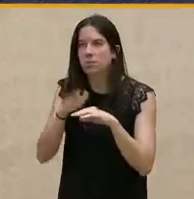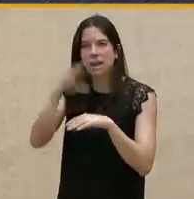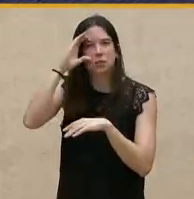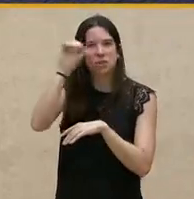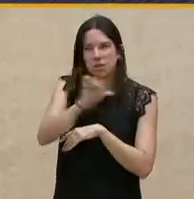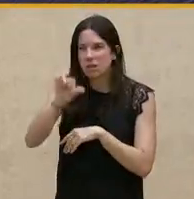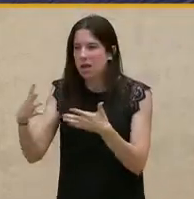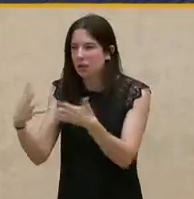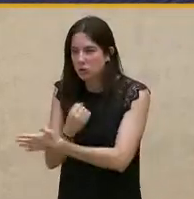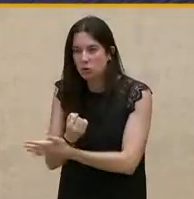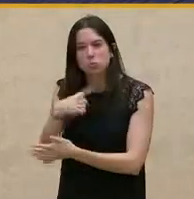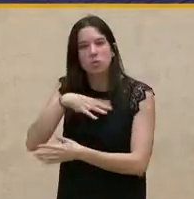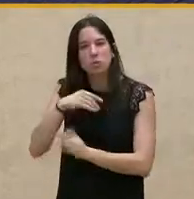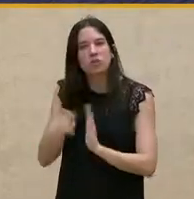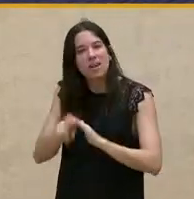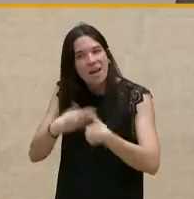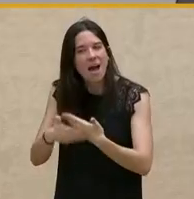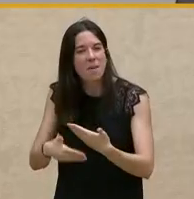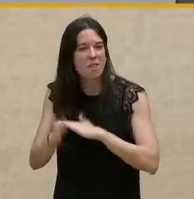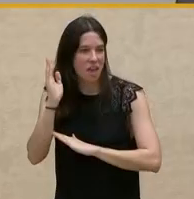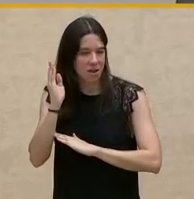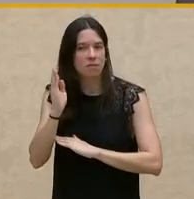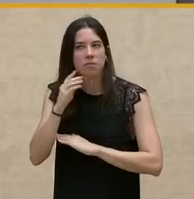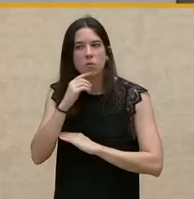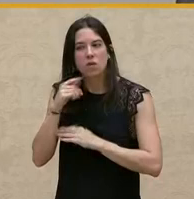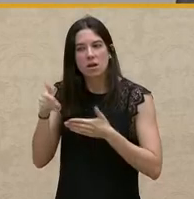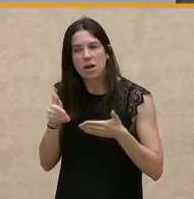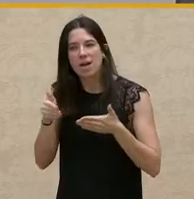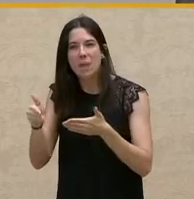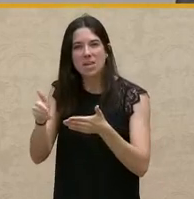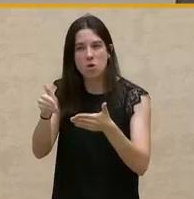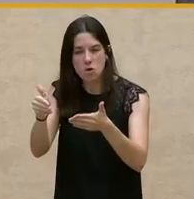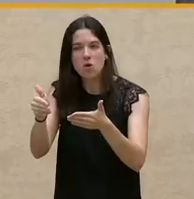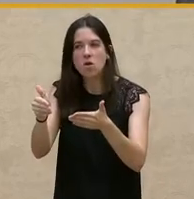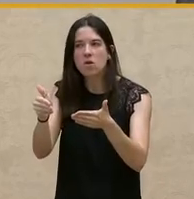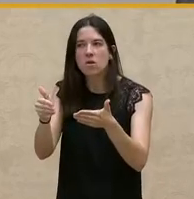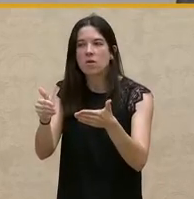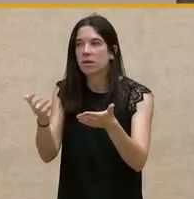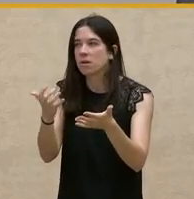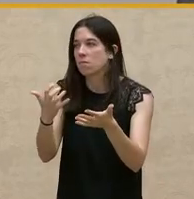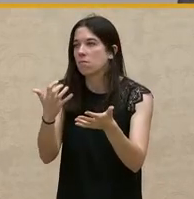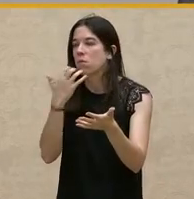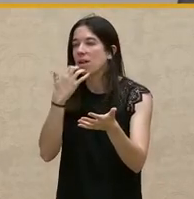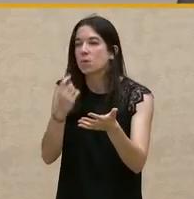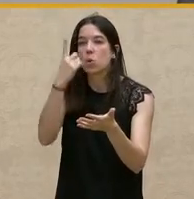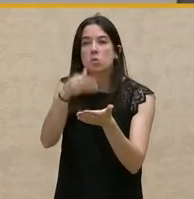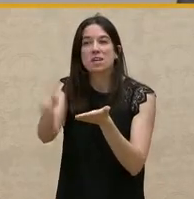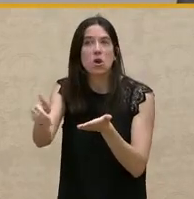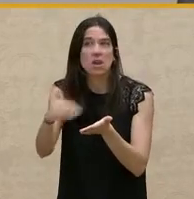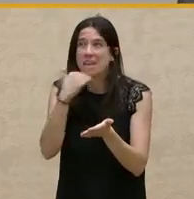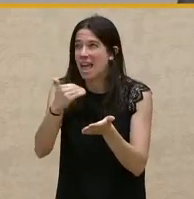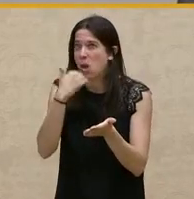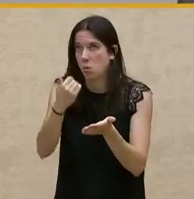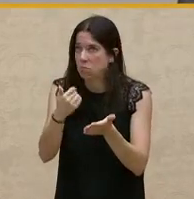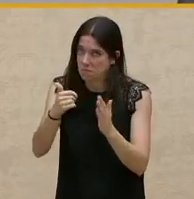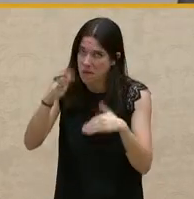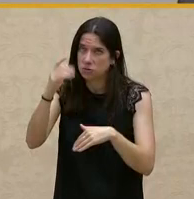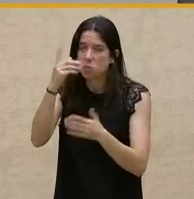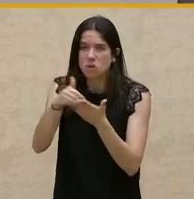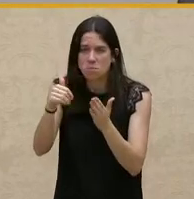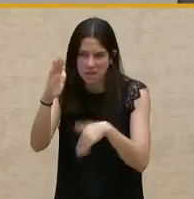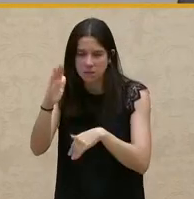podamos avanzar por una senda donde, por ejemplo, el millón y pico largo de personas con baja visión